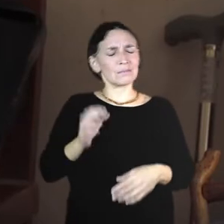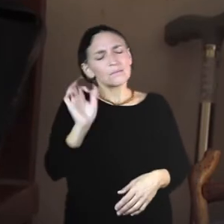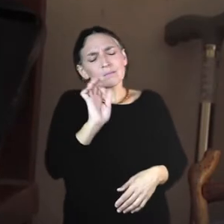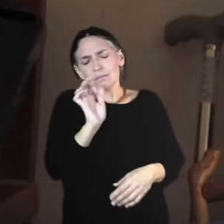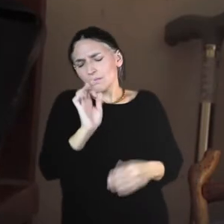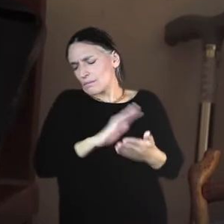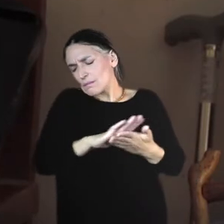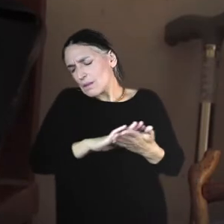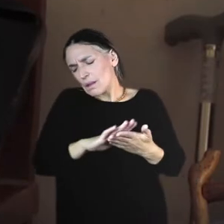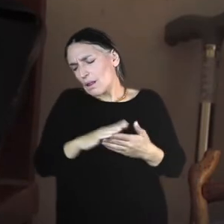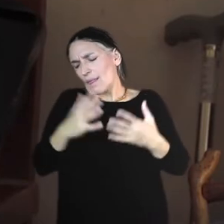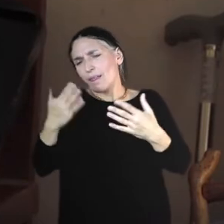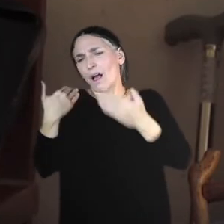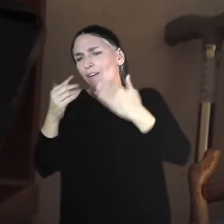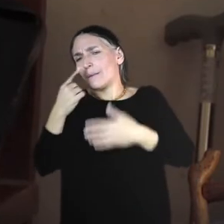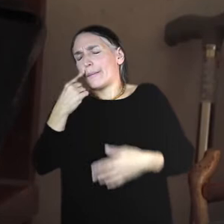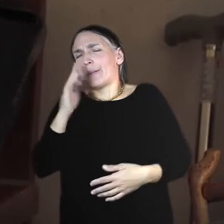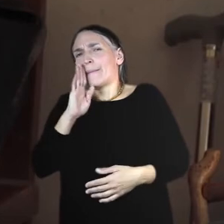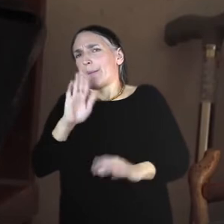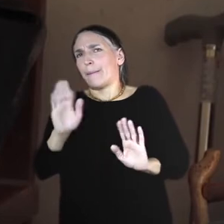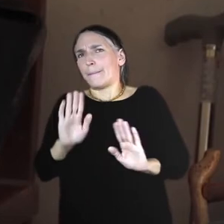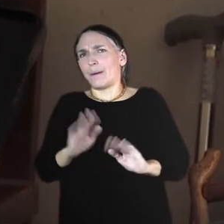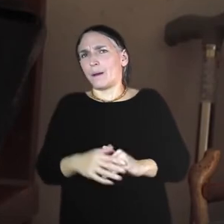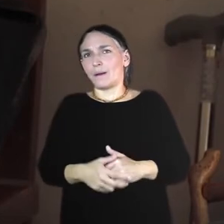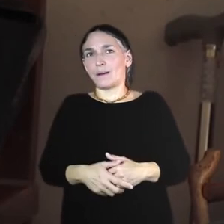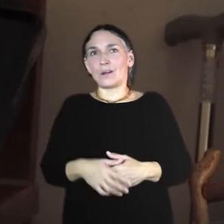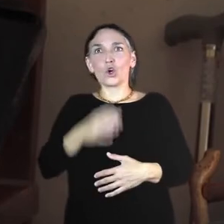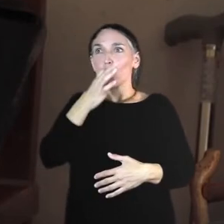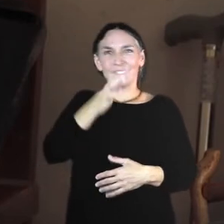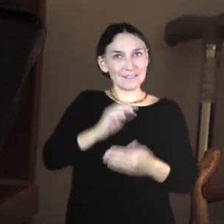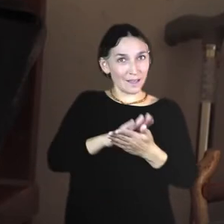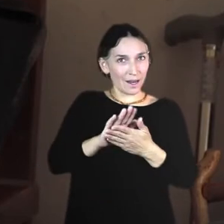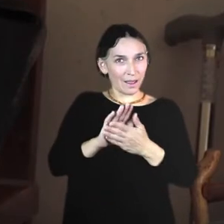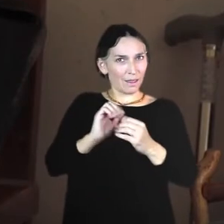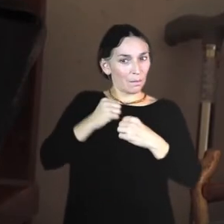Y ella respondía: “Nada, quería hablar un poco con mis padres” No decía nada, pero yo lo sabía.